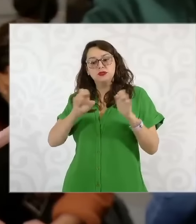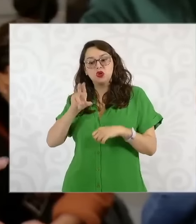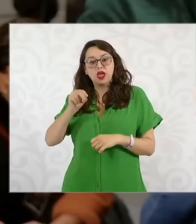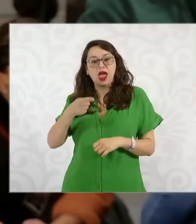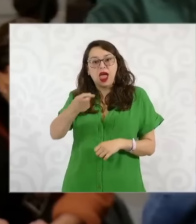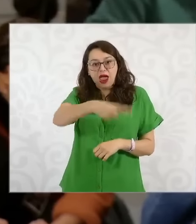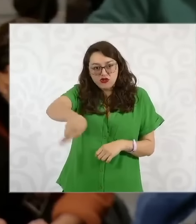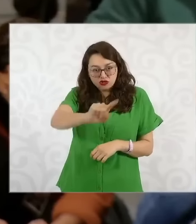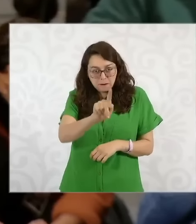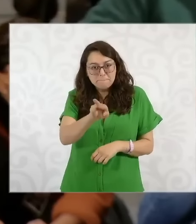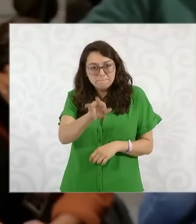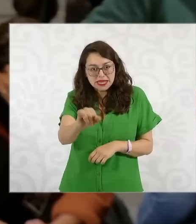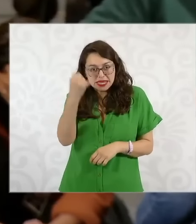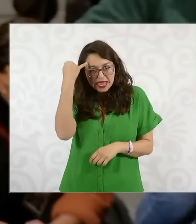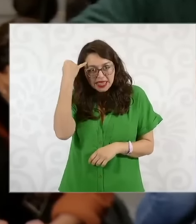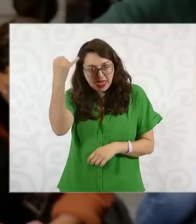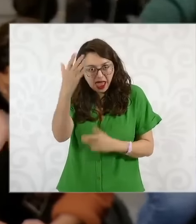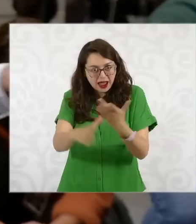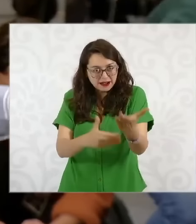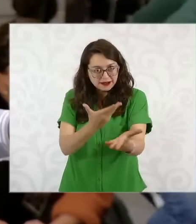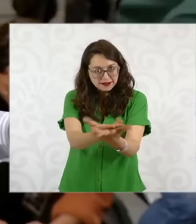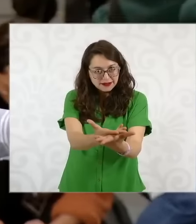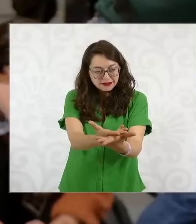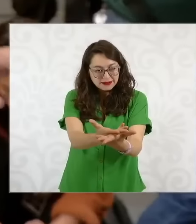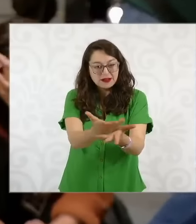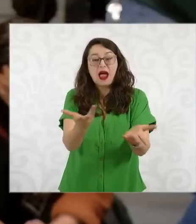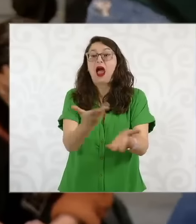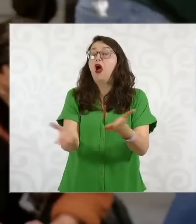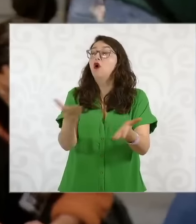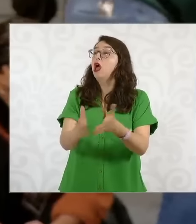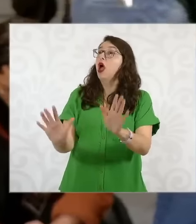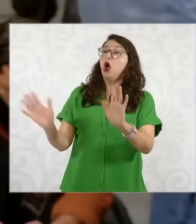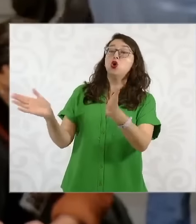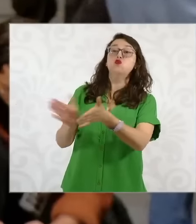2017 con los gasolinazos, ¿no? Ese impuesto que ellos crearon ahora lo quieren eliminar,